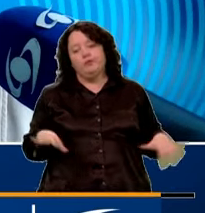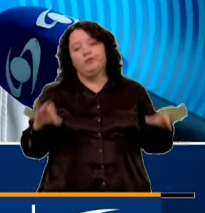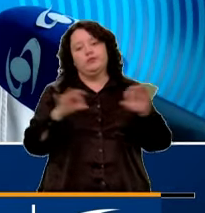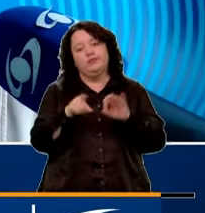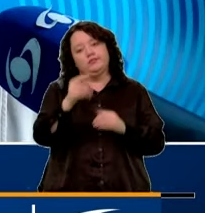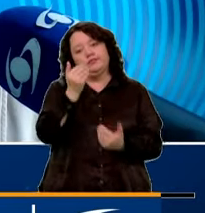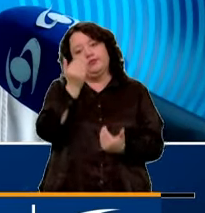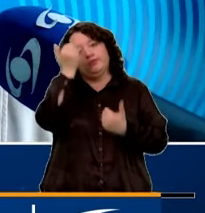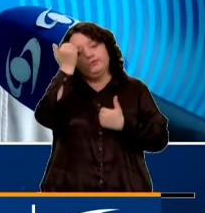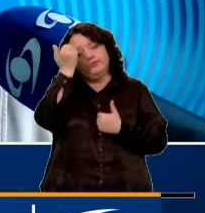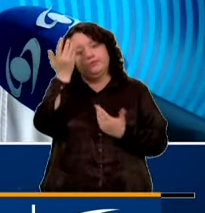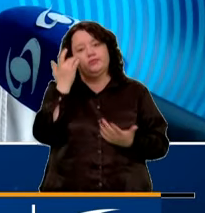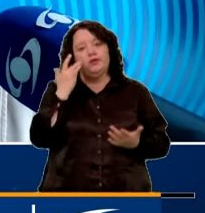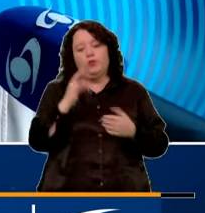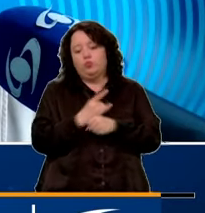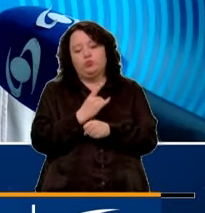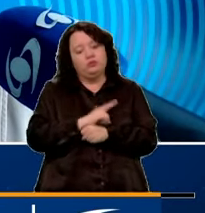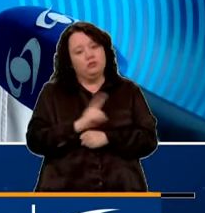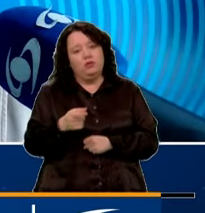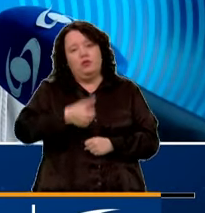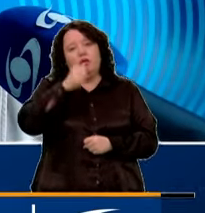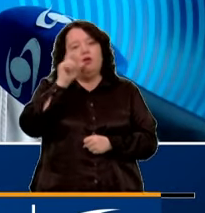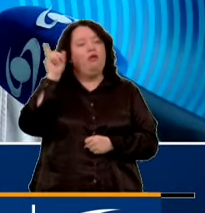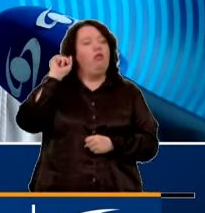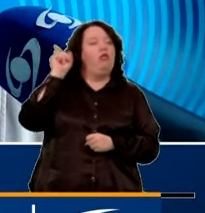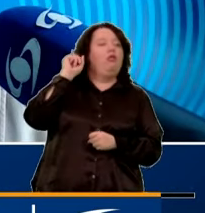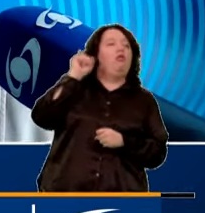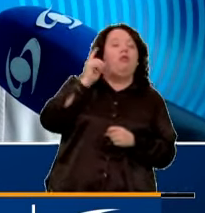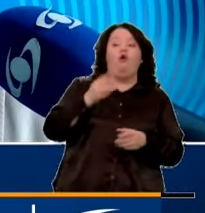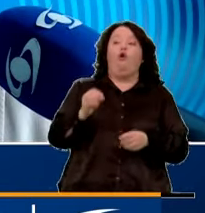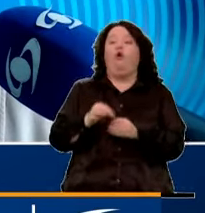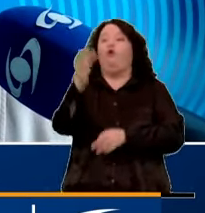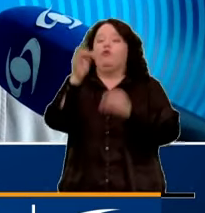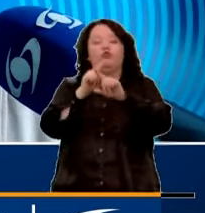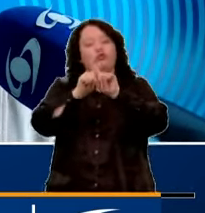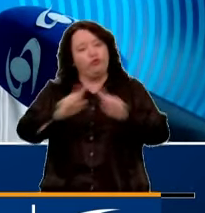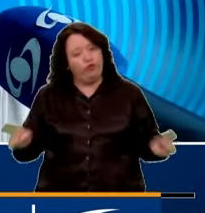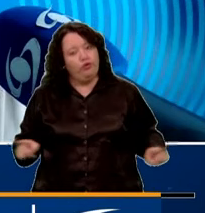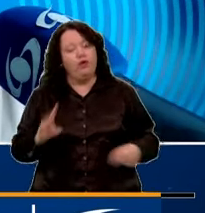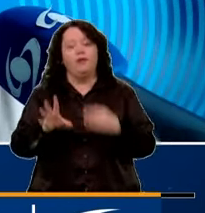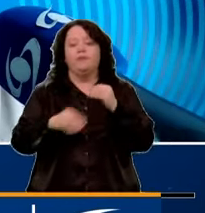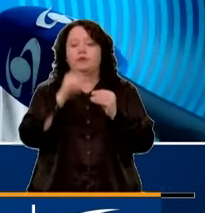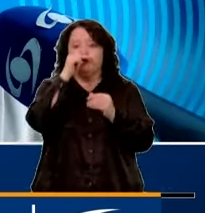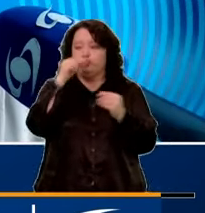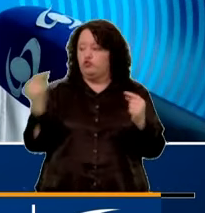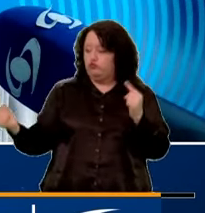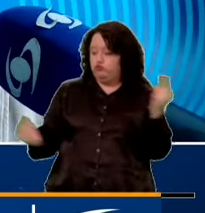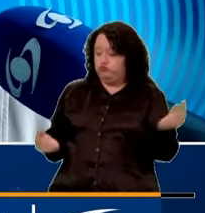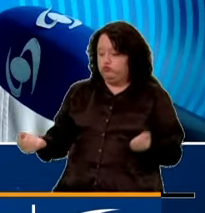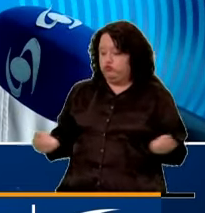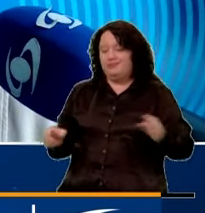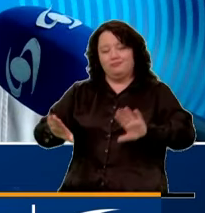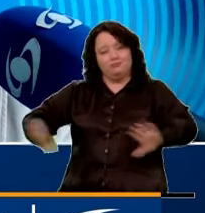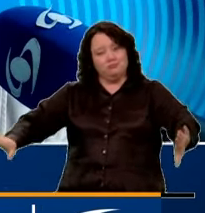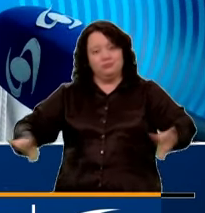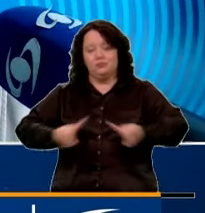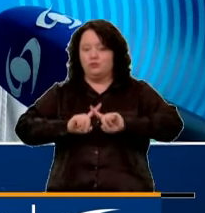voladores, volcanes, cohetes y hasta chispitas mariposa. )) cuando nosotros como usuarios